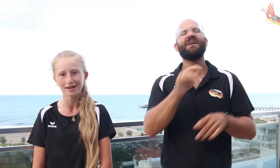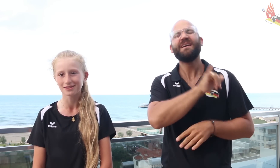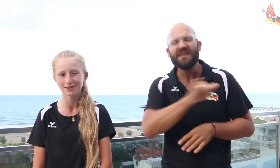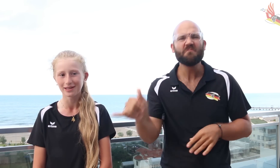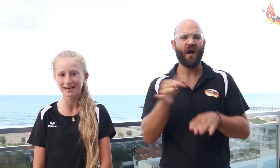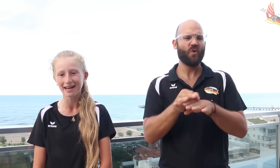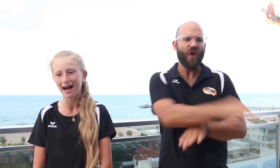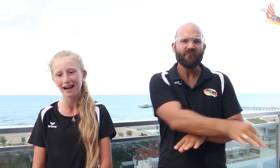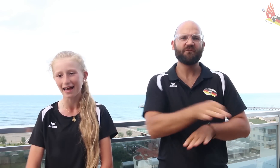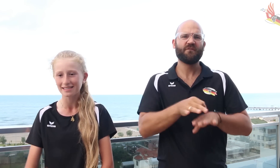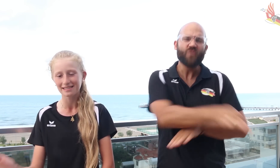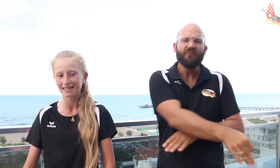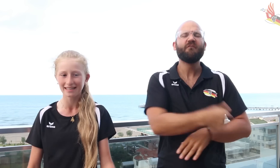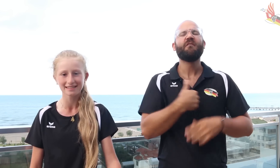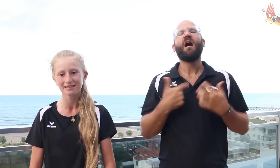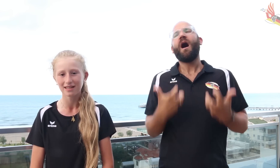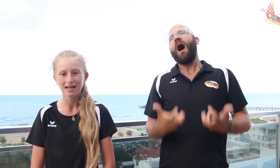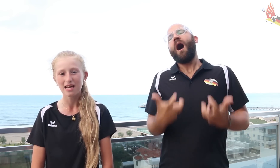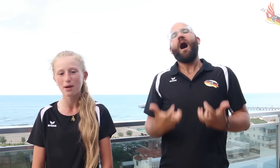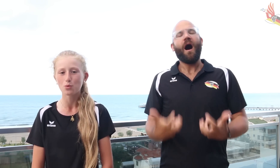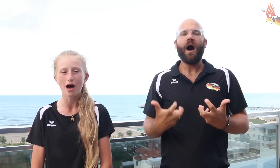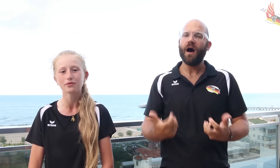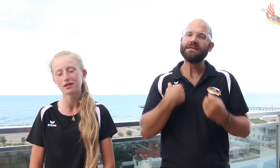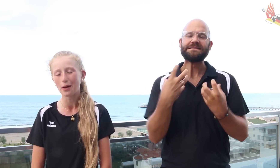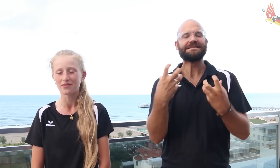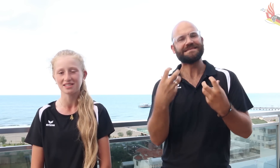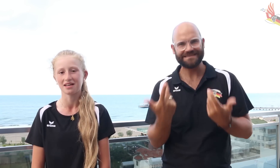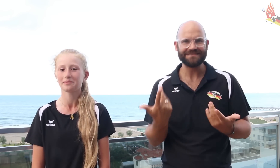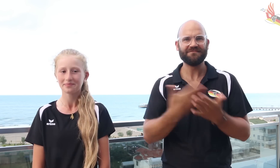Also, egal, rechts, links, immer im Rough oder im Wasser.